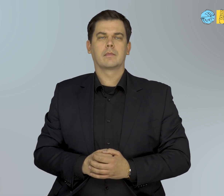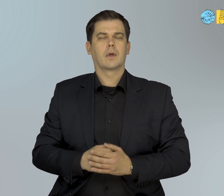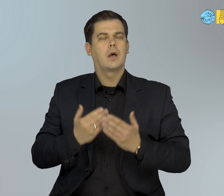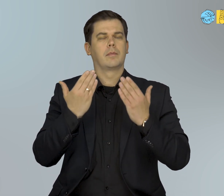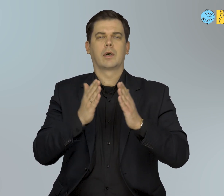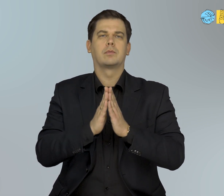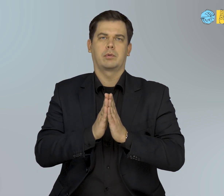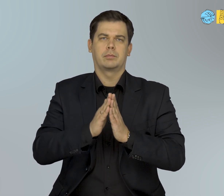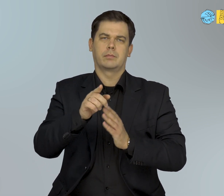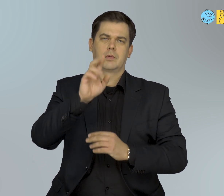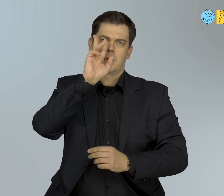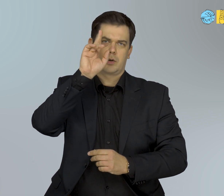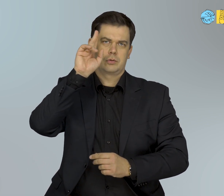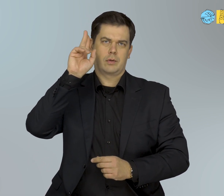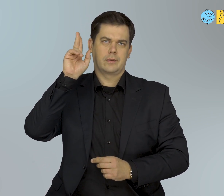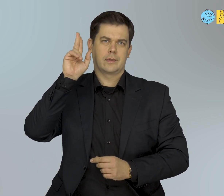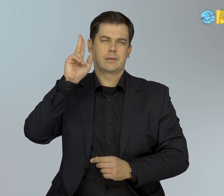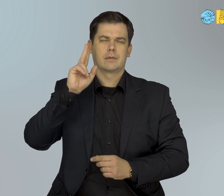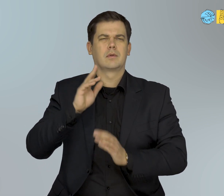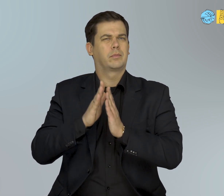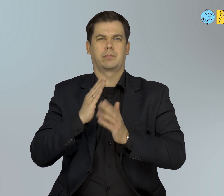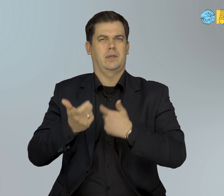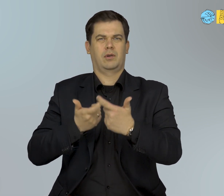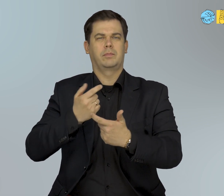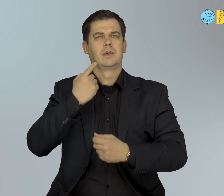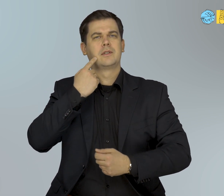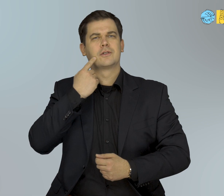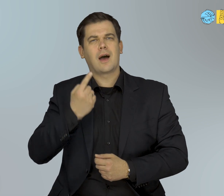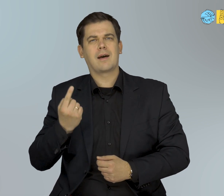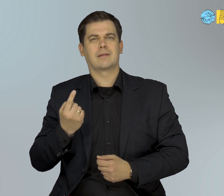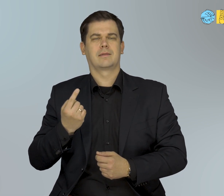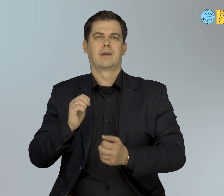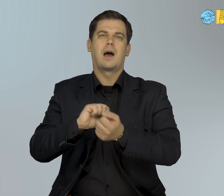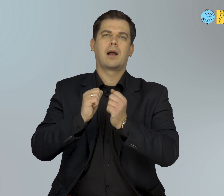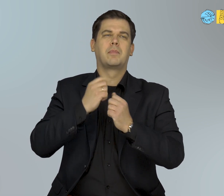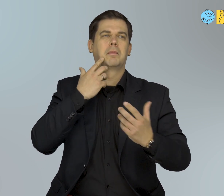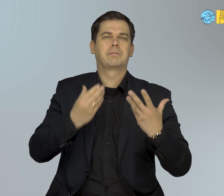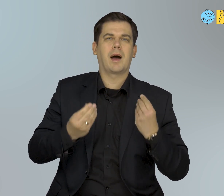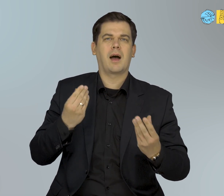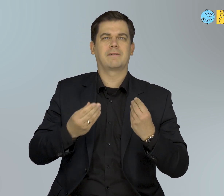Bardzo Was prosimy o rozsądek. Nie róbcie sobie żartów. Nie bawcie się.